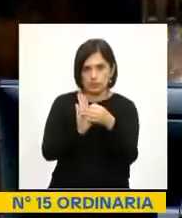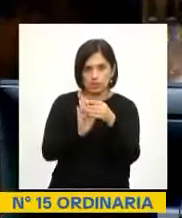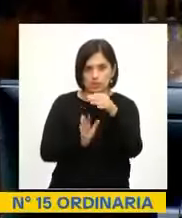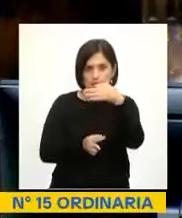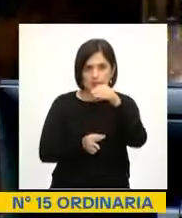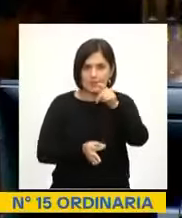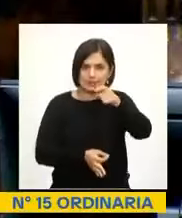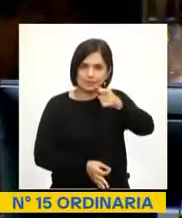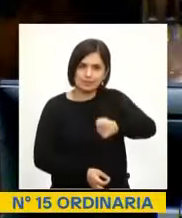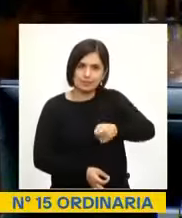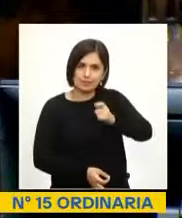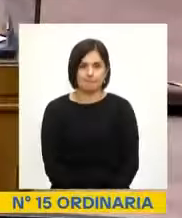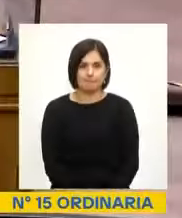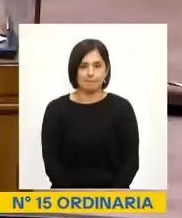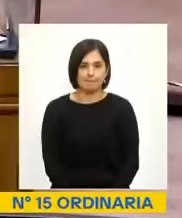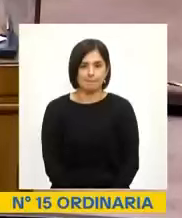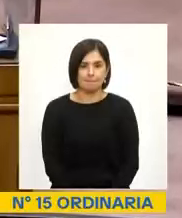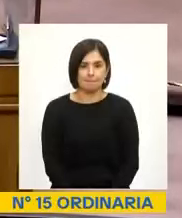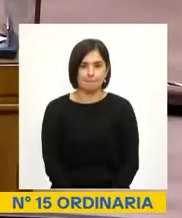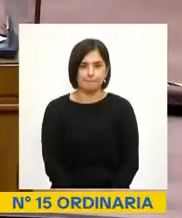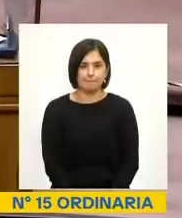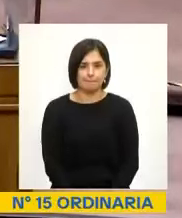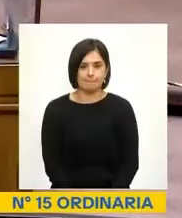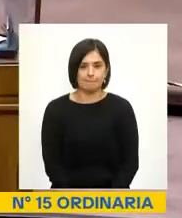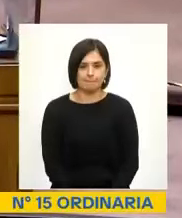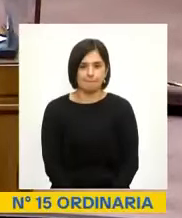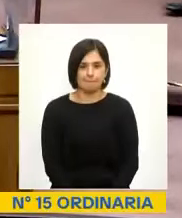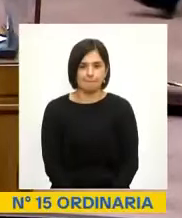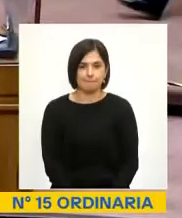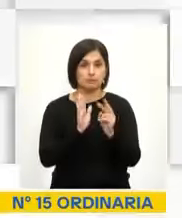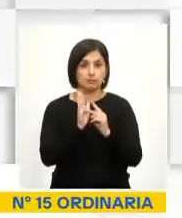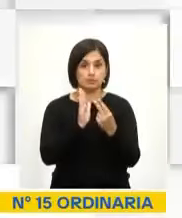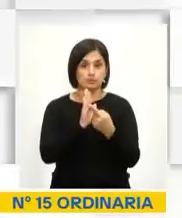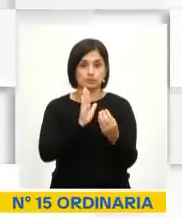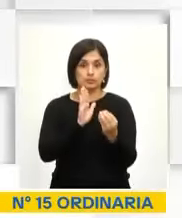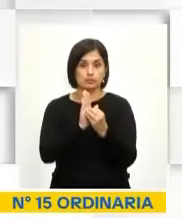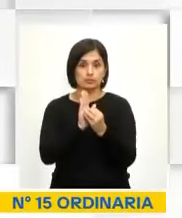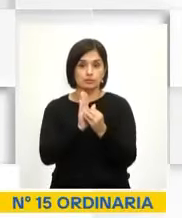permitirá la Constitución de la comisión mixta donde se resolverán las divergencias entre ambas